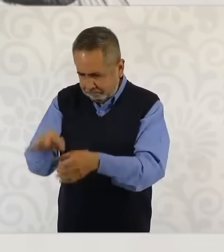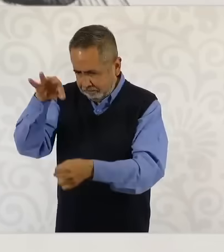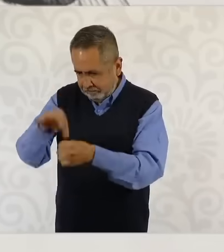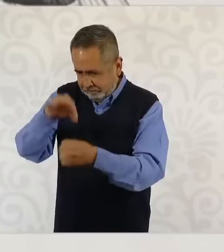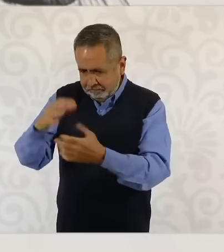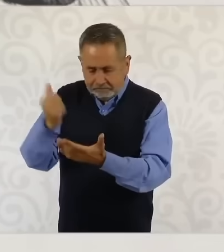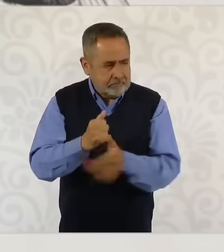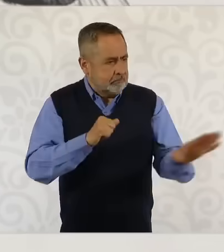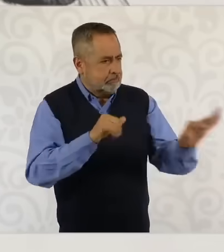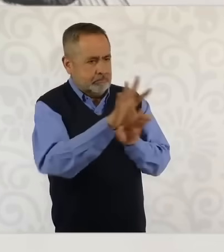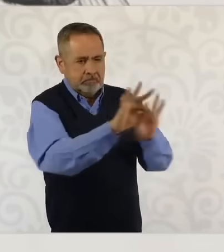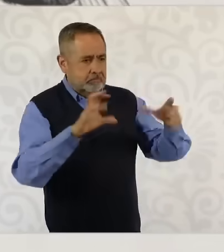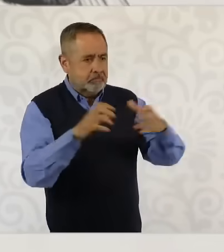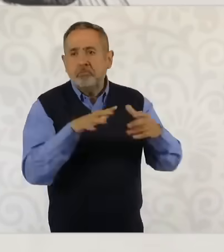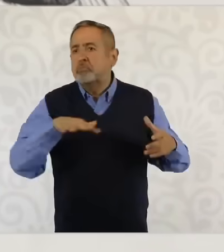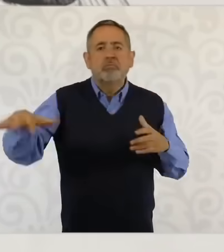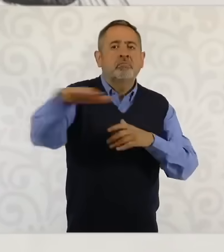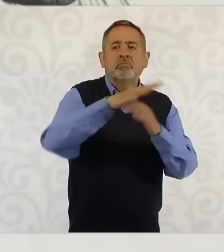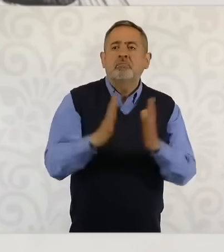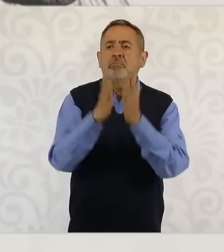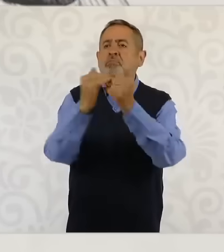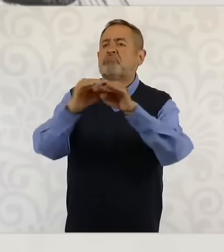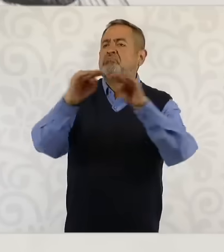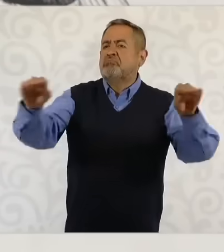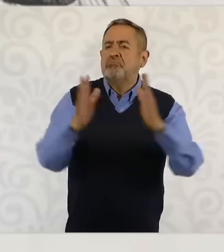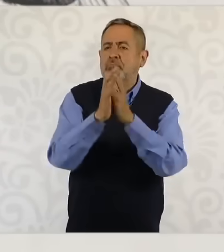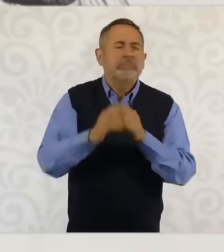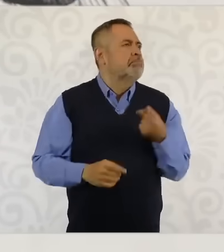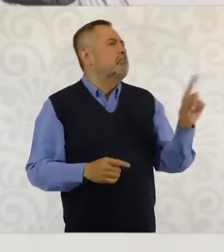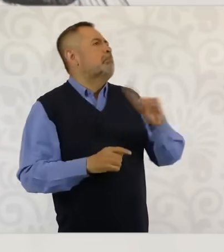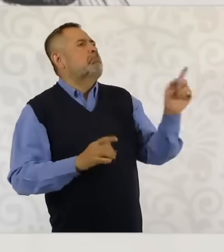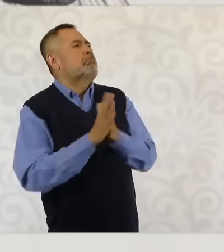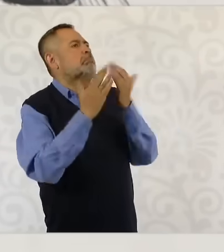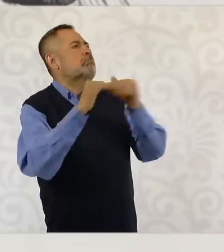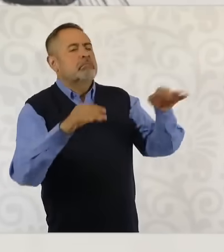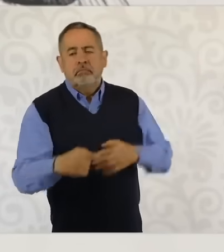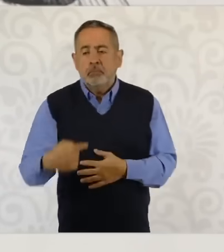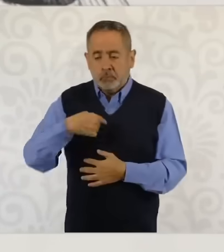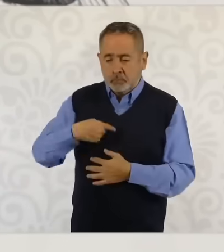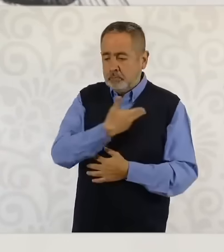poder judicial de forma democrática no presidenta no se no la elige el presidente o la presidenta no